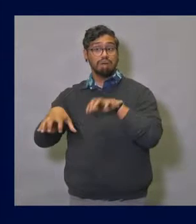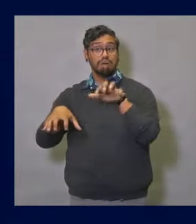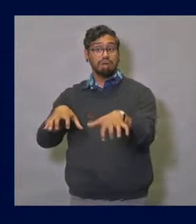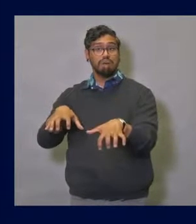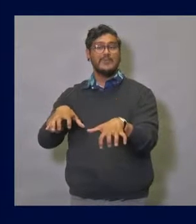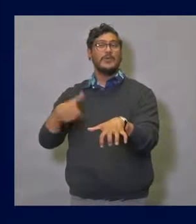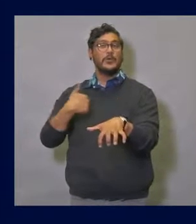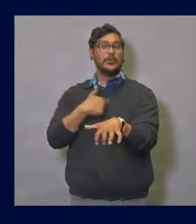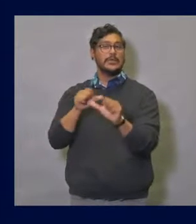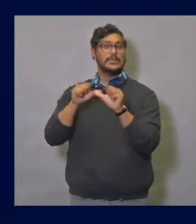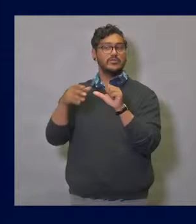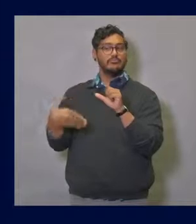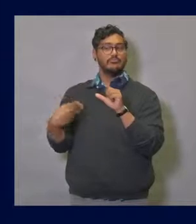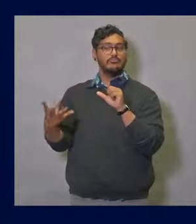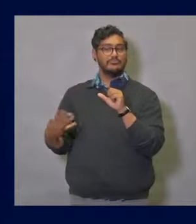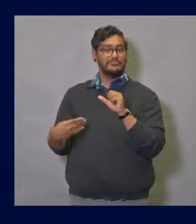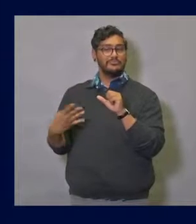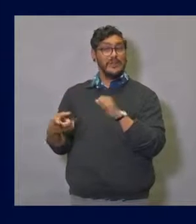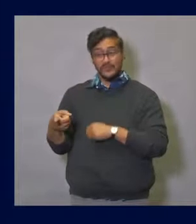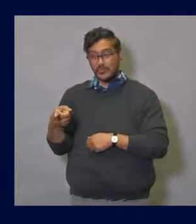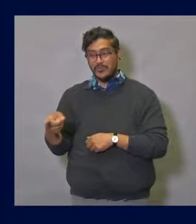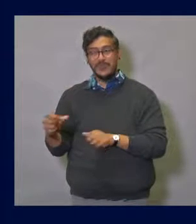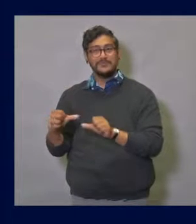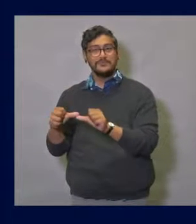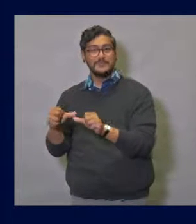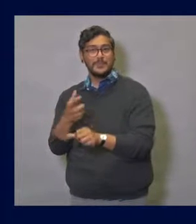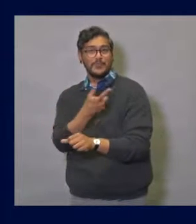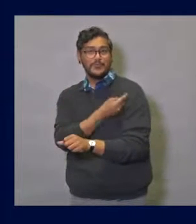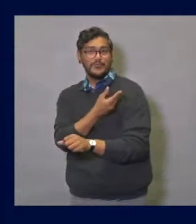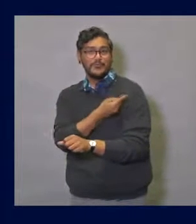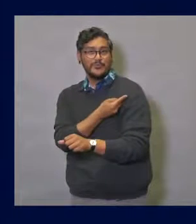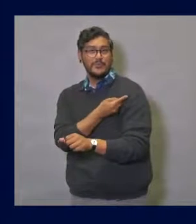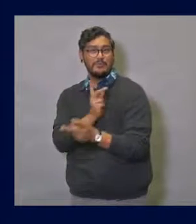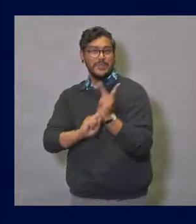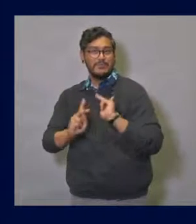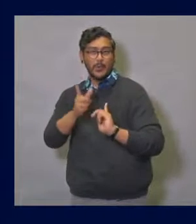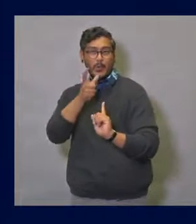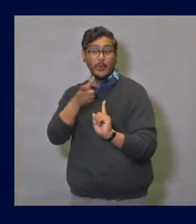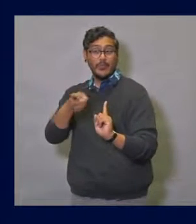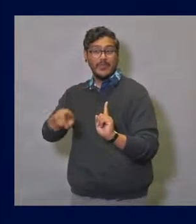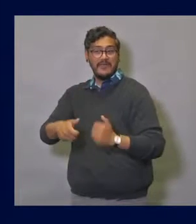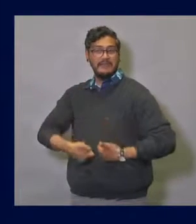MÁS DE 24,000 DOSIS.